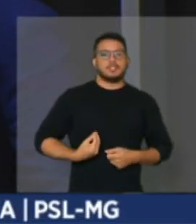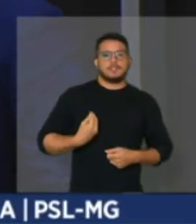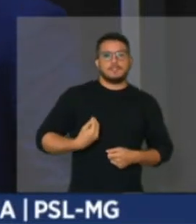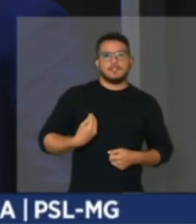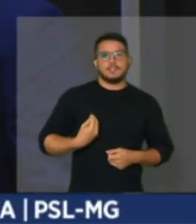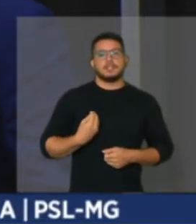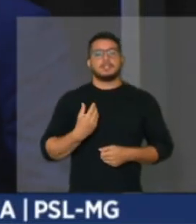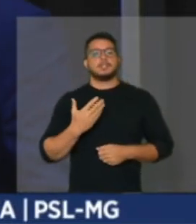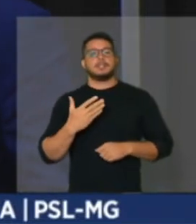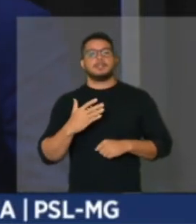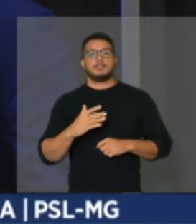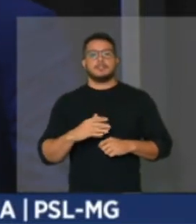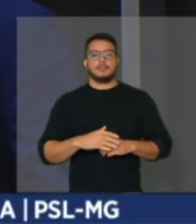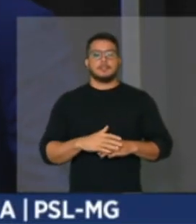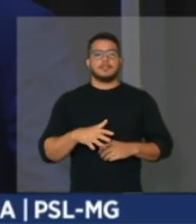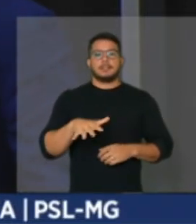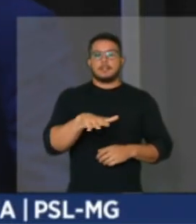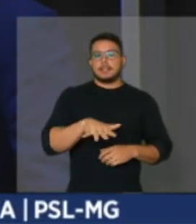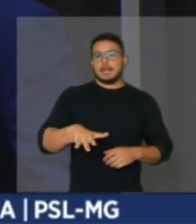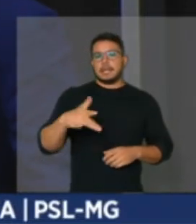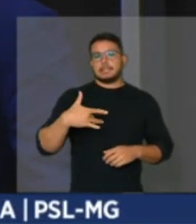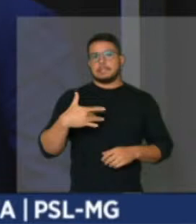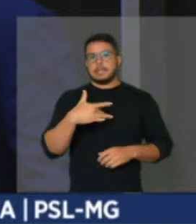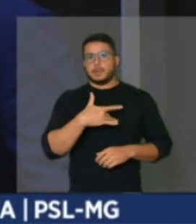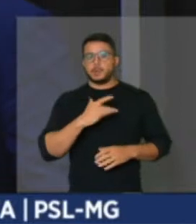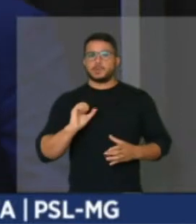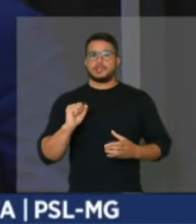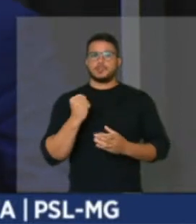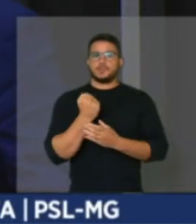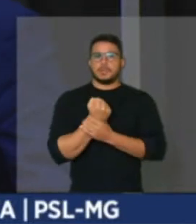PARA A POPULAÇÃO QUE RESIDE NO MUNICÍPIO POR CONTA DE FALTA DE RECURSOS. MUITOS MUNICÍPIOS MINEIROS, MINAS...